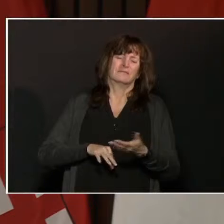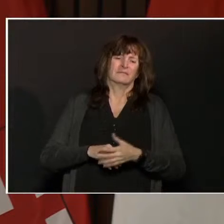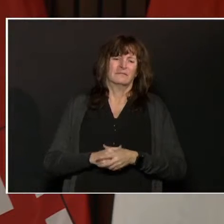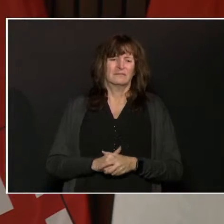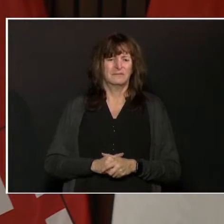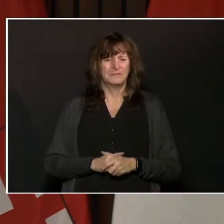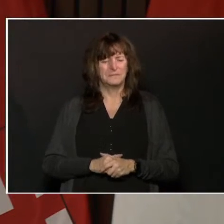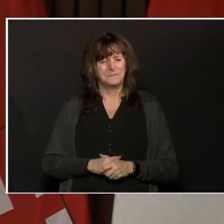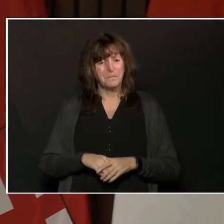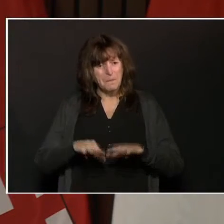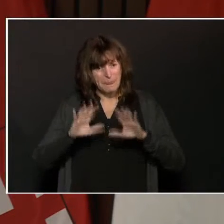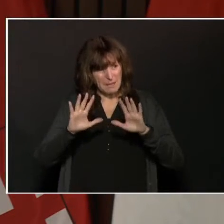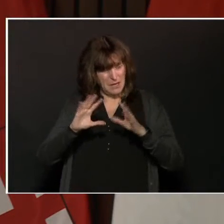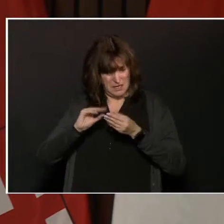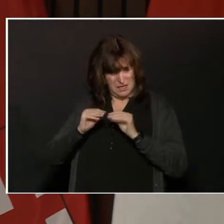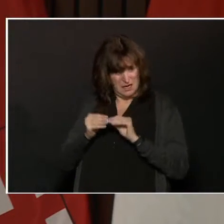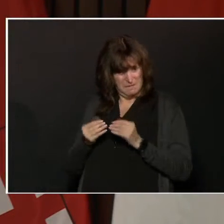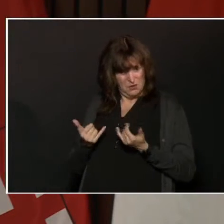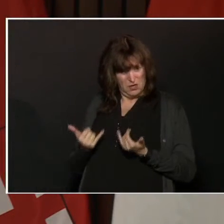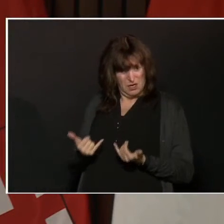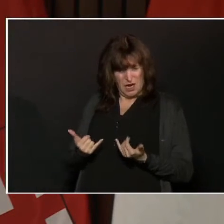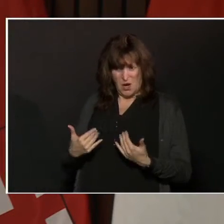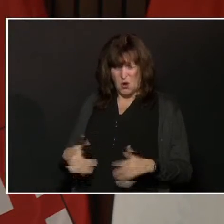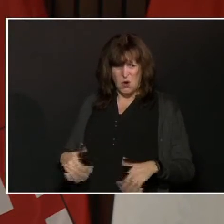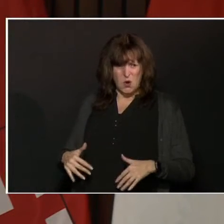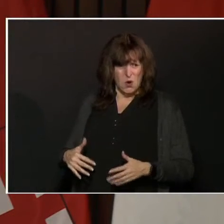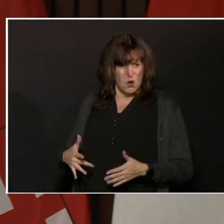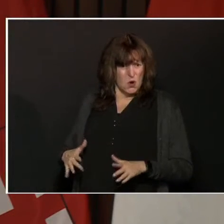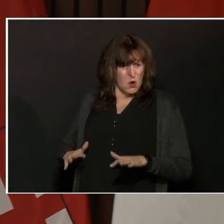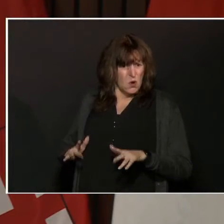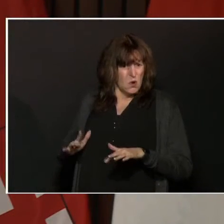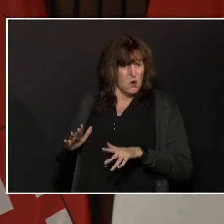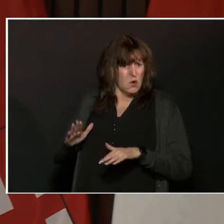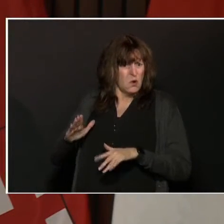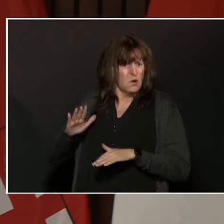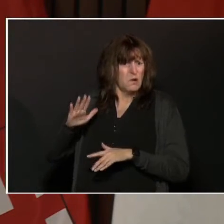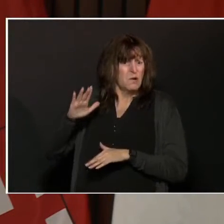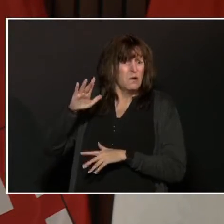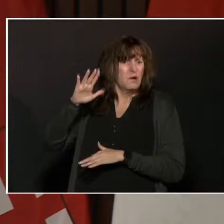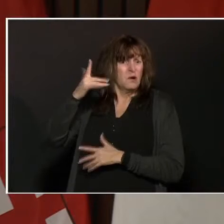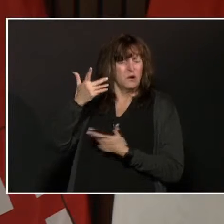STRONG HOW TO LARGE AMOUNTS OF MALTA STRONG HOW TO LARGE AMOUNTS OF MULTI STRONG GO TO LOURDES HIGH MOUNTED MOUNTED STRONG HOW TO LARGE AMOUNTS OF MALTA STRONG GO TO LOURDES HIGH MOUNTAIN MULTIGENERATIONAL STRONG HOW TO LARD HIGH-MOUNTAIN MULTI-GEN